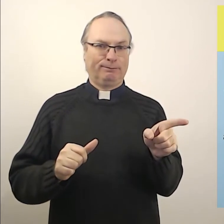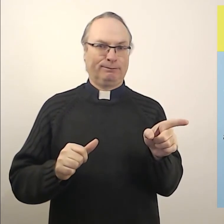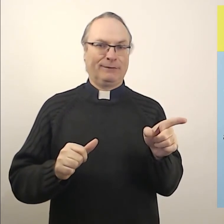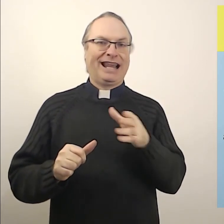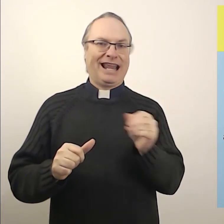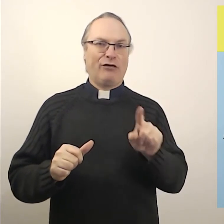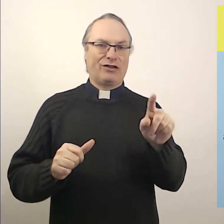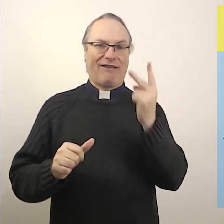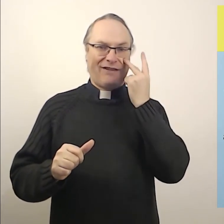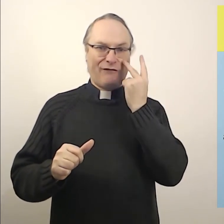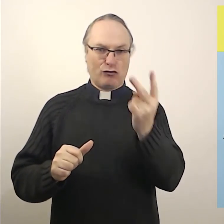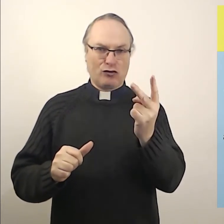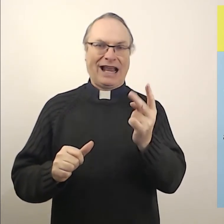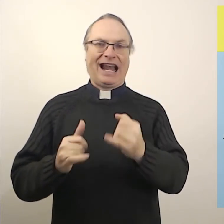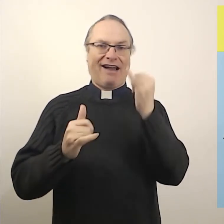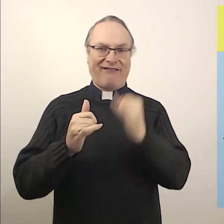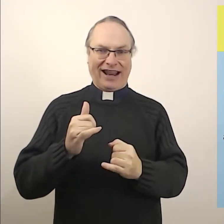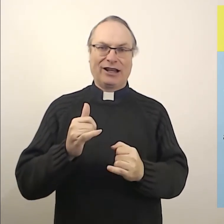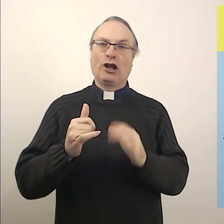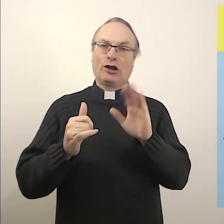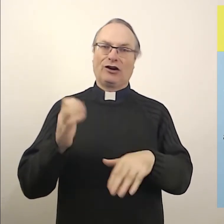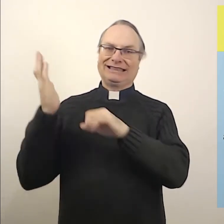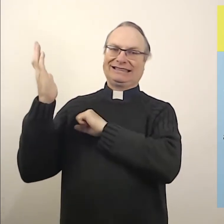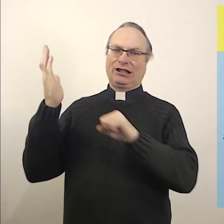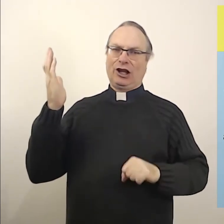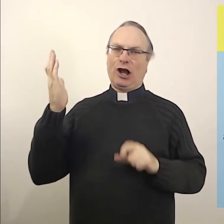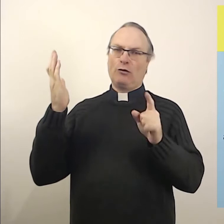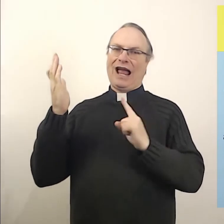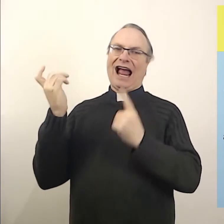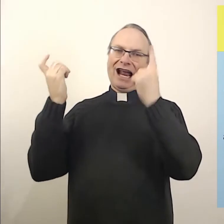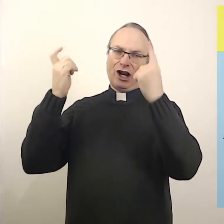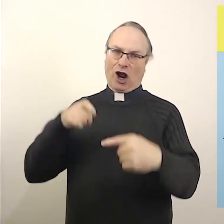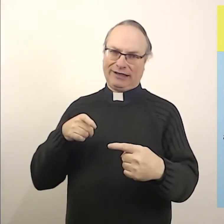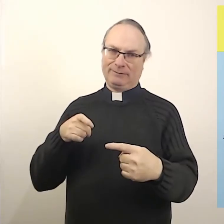et vous avez vu la fin que le Seigneur lui a accordée,